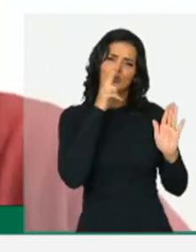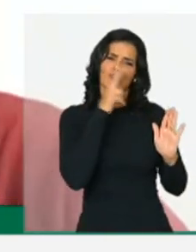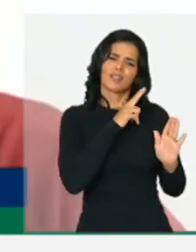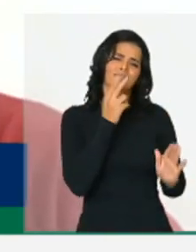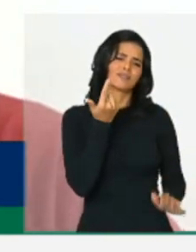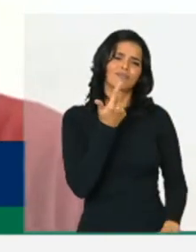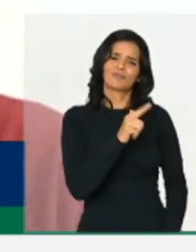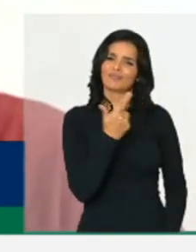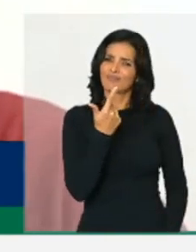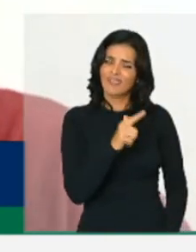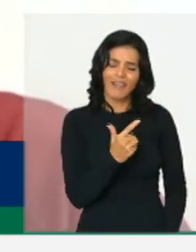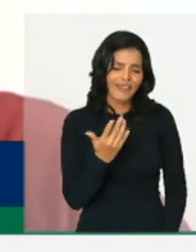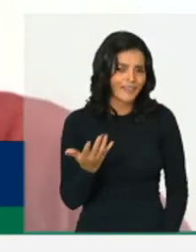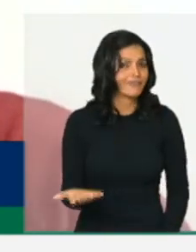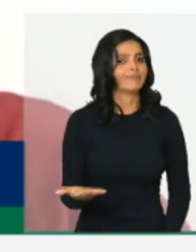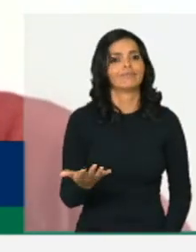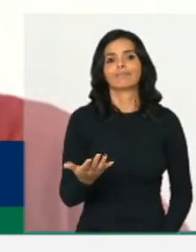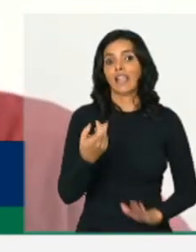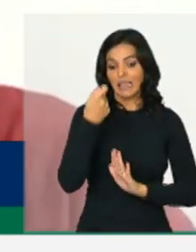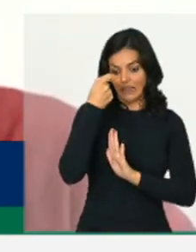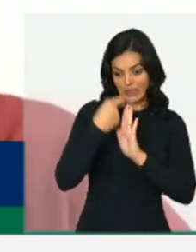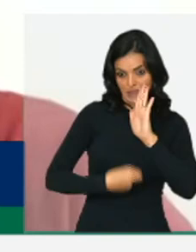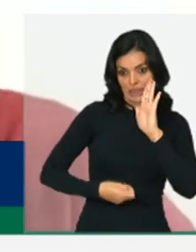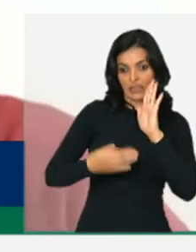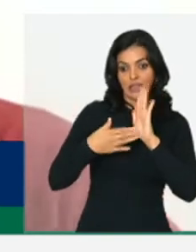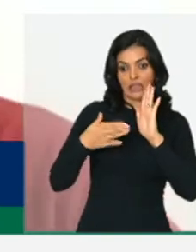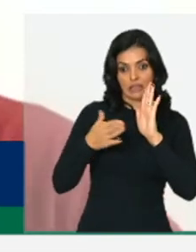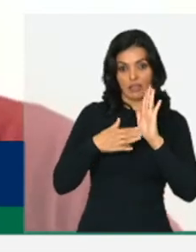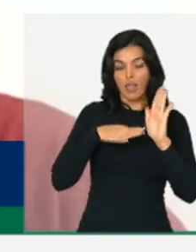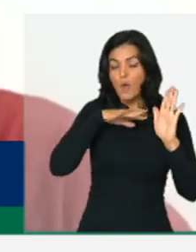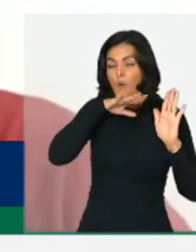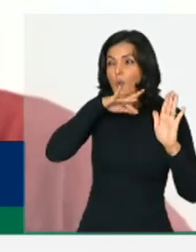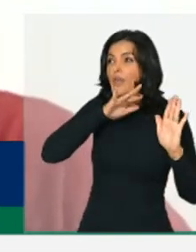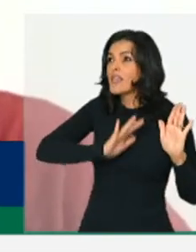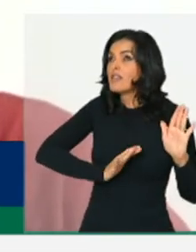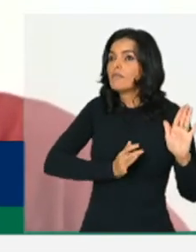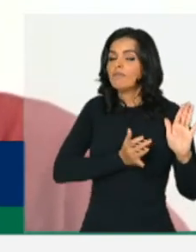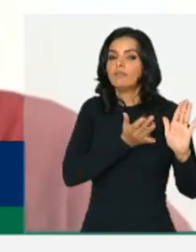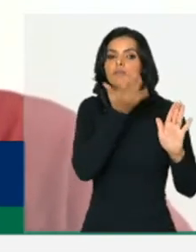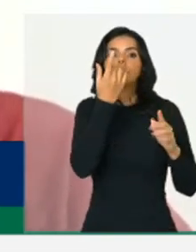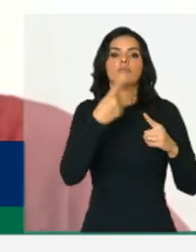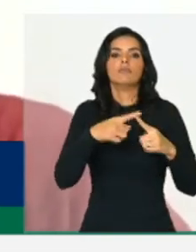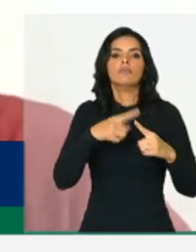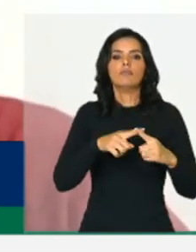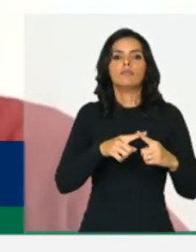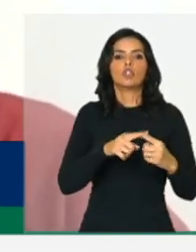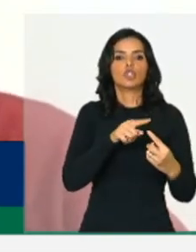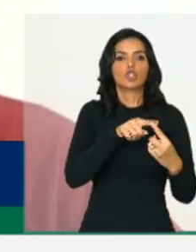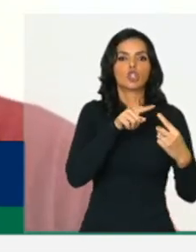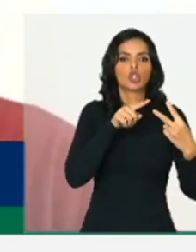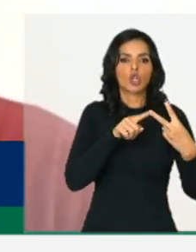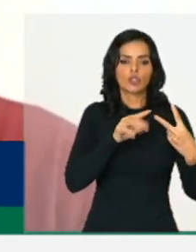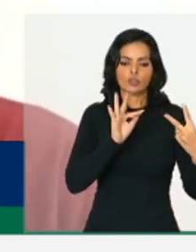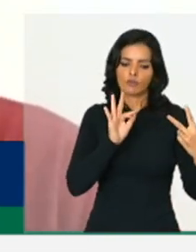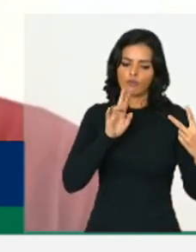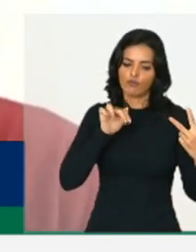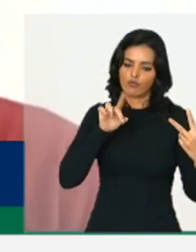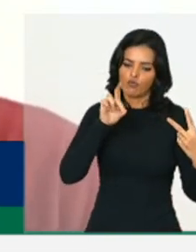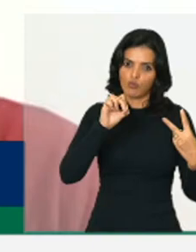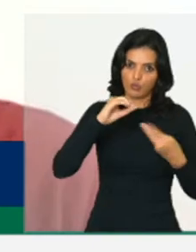REGIONAL NO MOMENTO EM QUE AS EMPRESAS PRECISARÃO DE ALAVANCAGEM PÚBLICA PARA RECUPERAR SUAS ATIVIDADES,